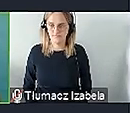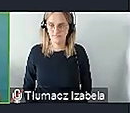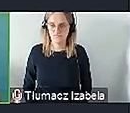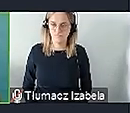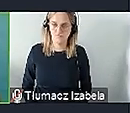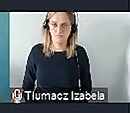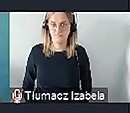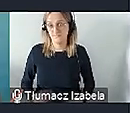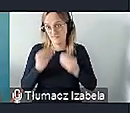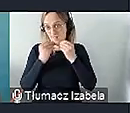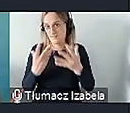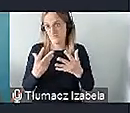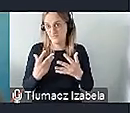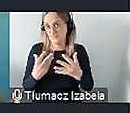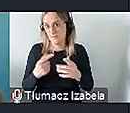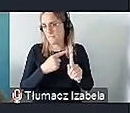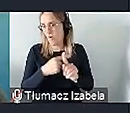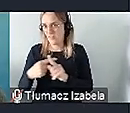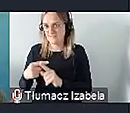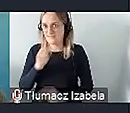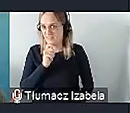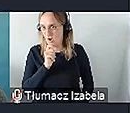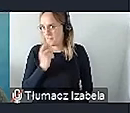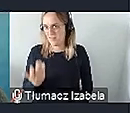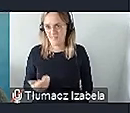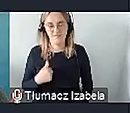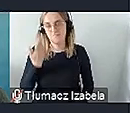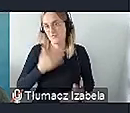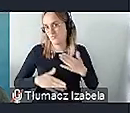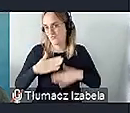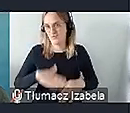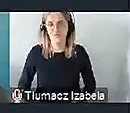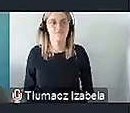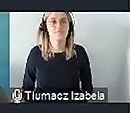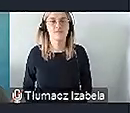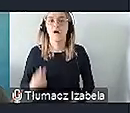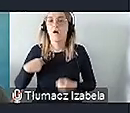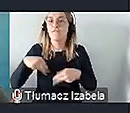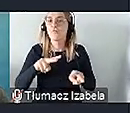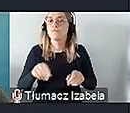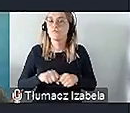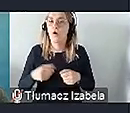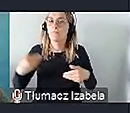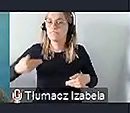Ekstra. Bardzo pozytywne komentarze widzę na czacie. Bardzo się cieszę. Wrócę do naszej prezentacji,